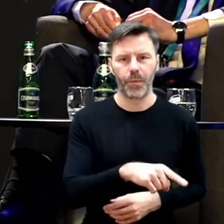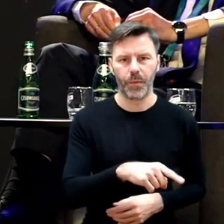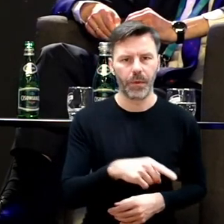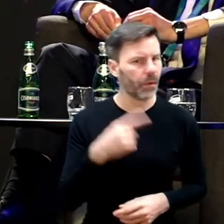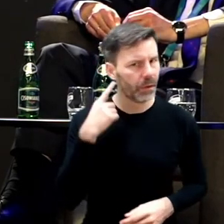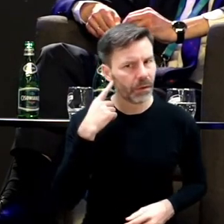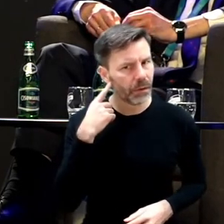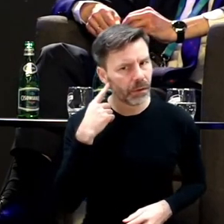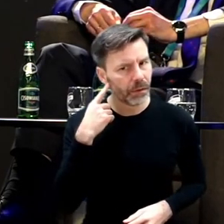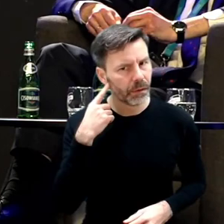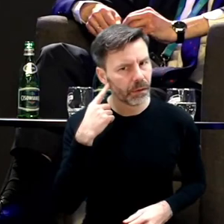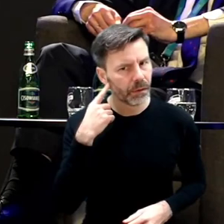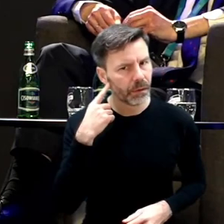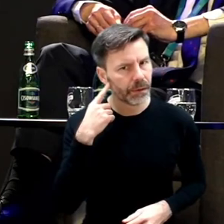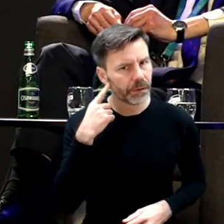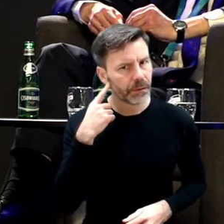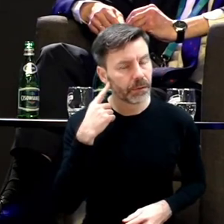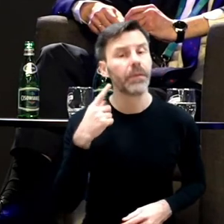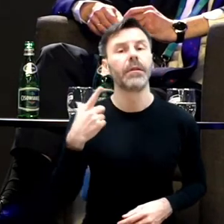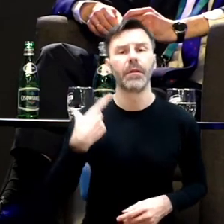Wojewoda zaskarżył. Wojewoda zaskarżył?